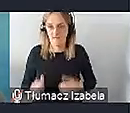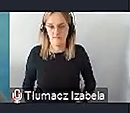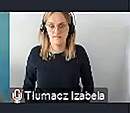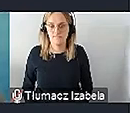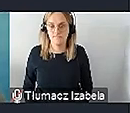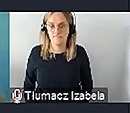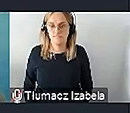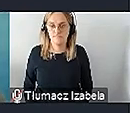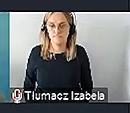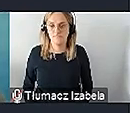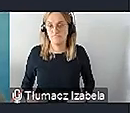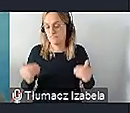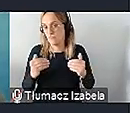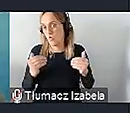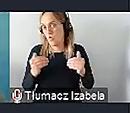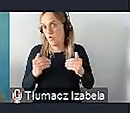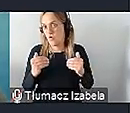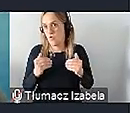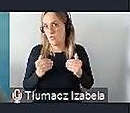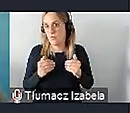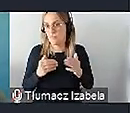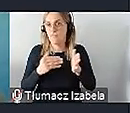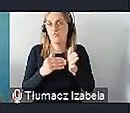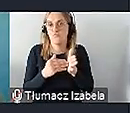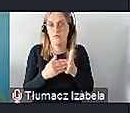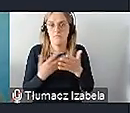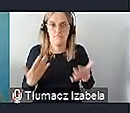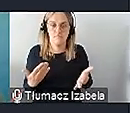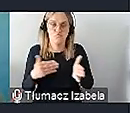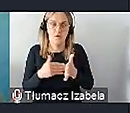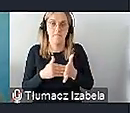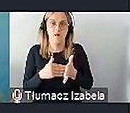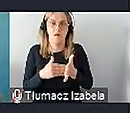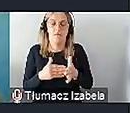Czyli może chodzi o jakieś potrzeby, które trzeba by zaspokoić.